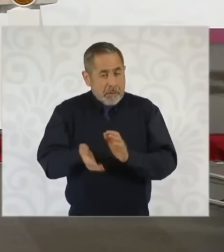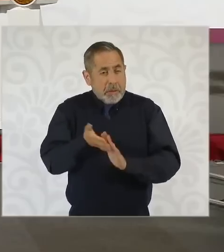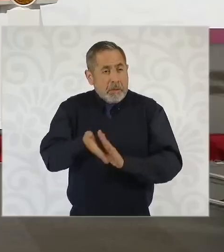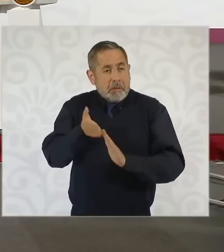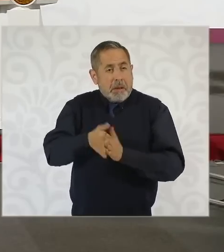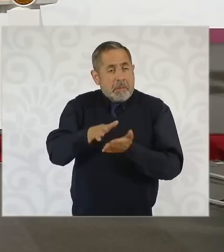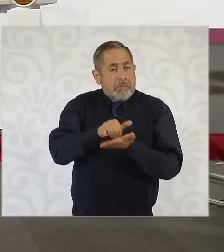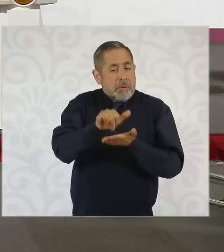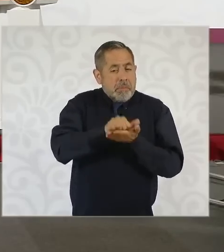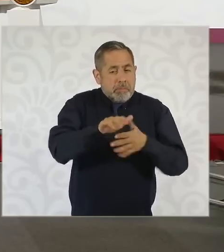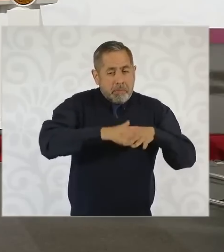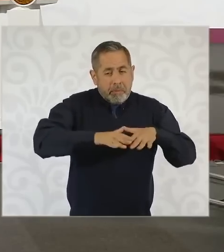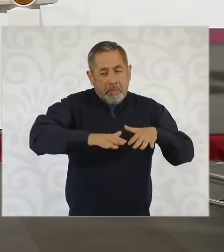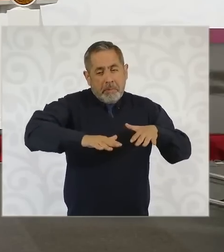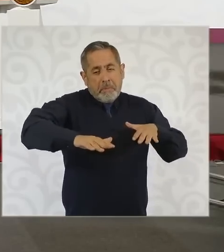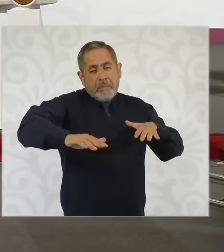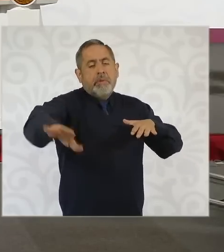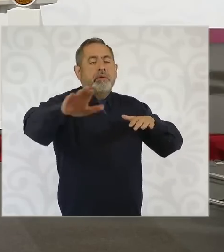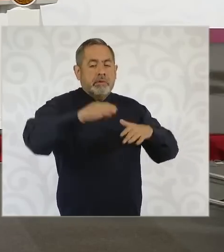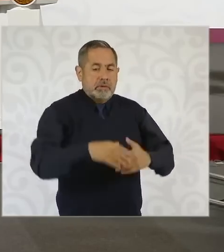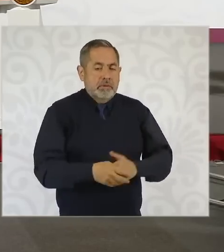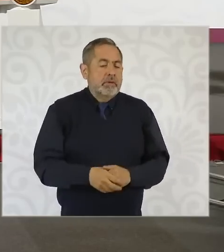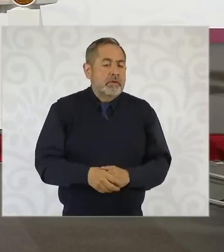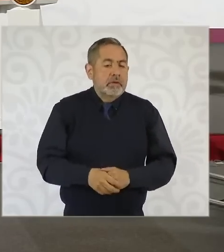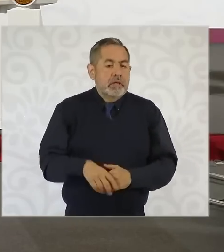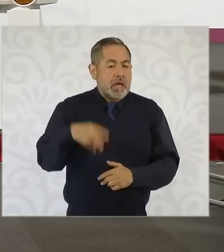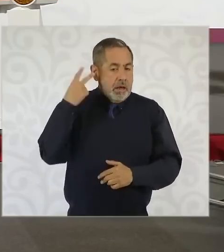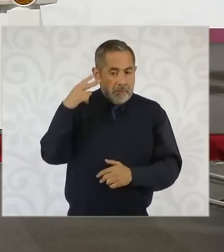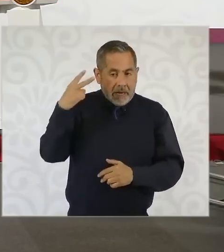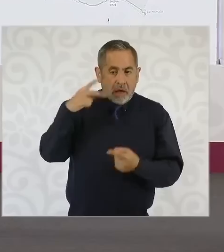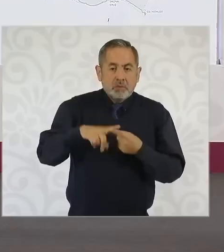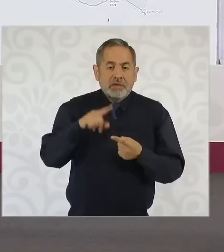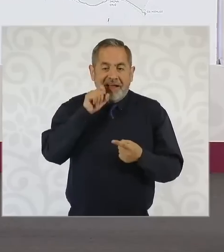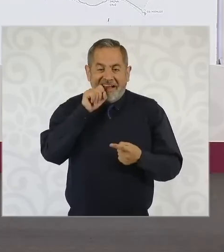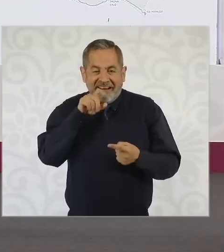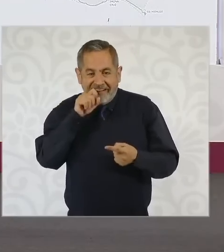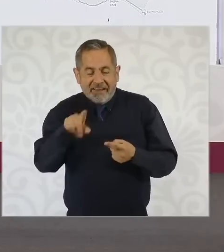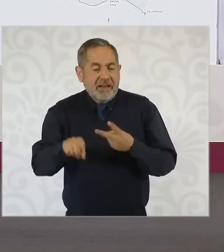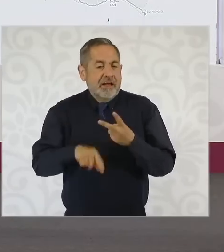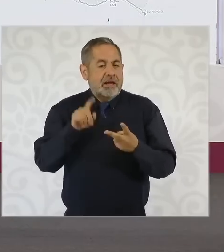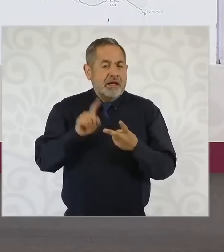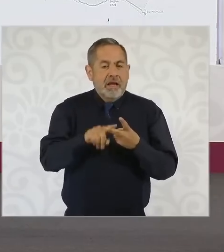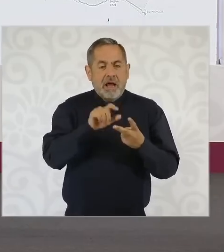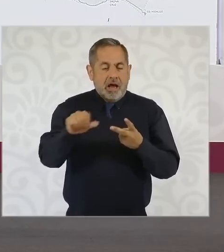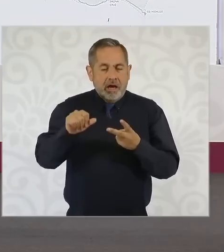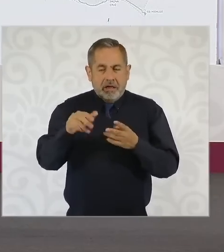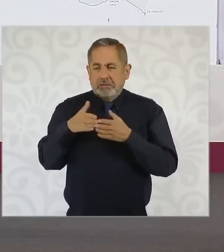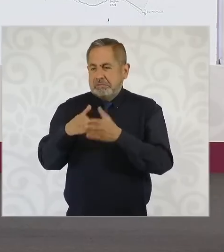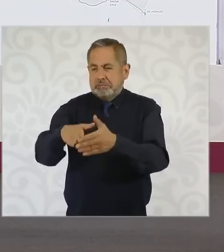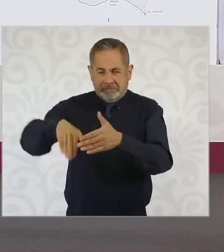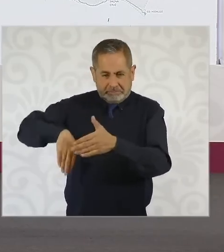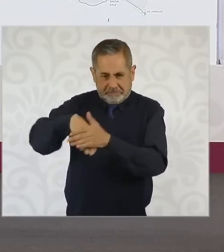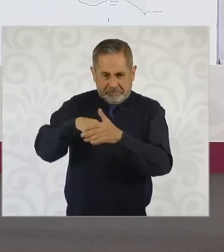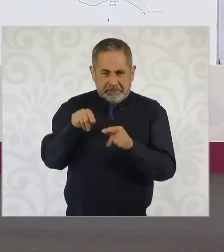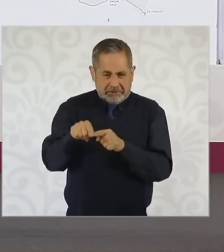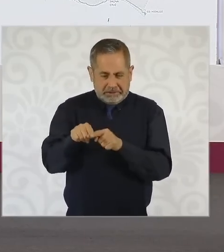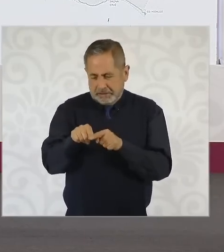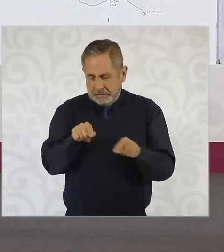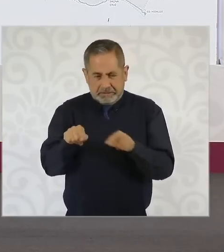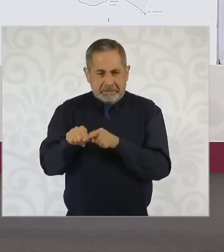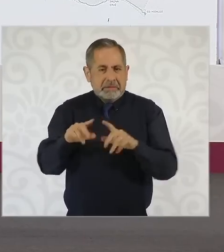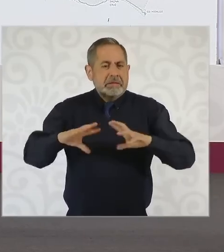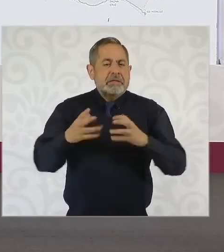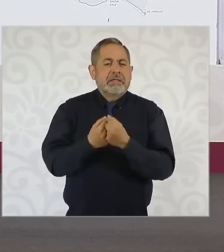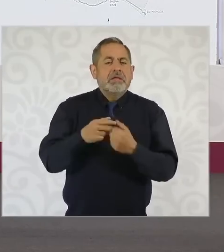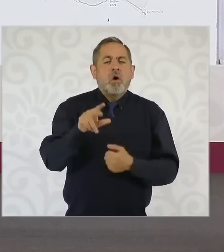la siguiente en Veracruz Cardel la tinaja con su romal al Puerto de Veracruz aquí son 86 km de